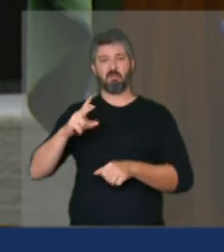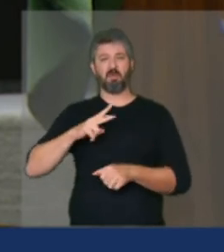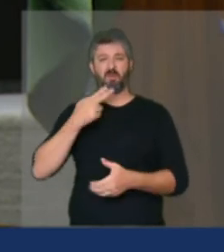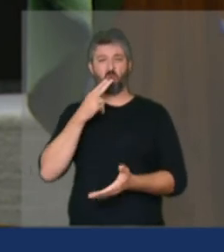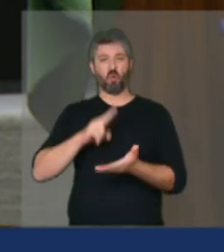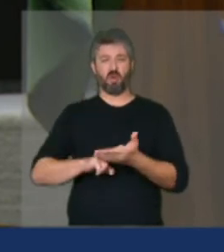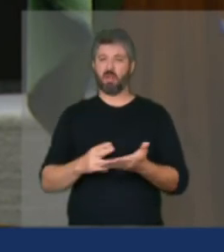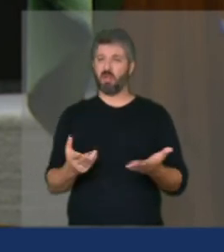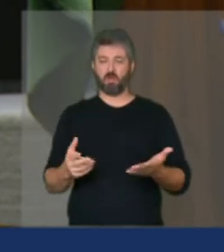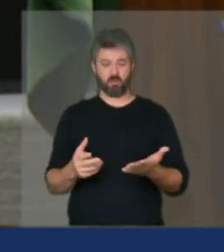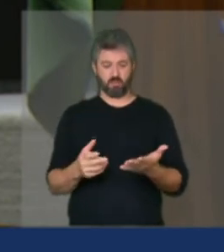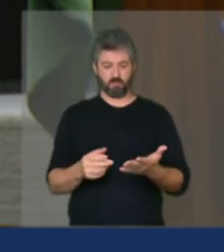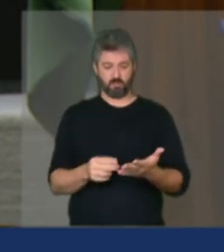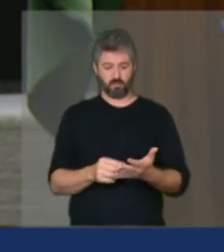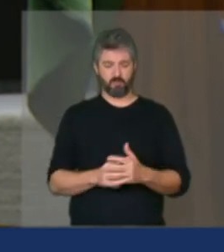PROCESSO DE PRIVATIZAÇÃO DOS